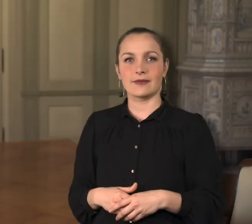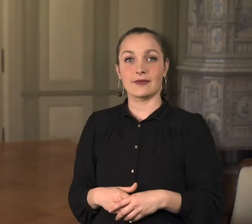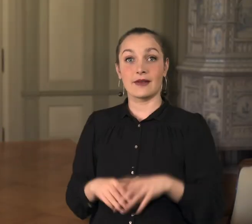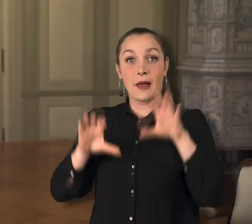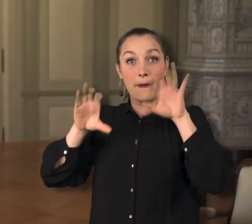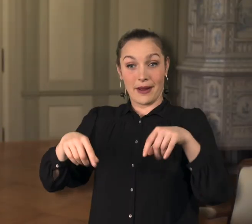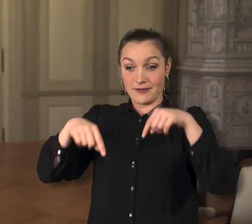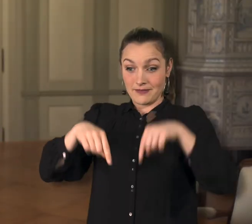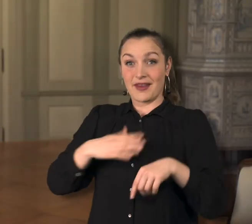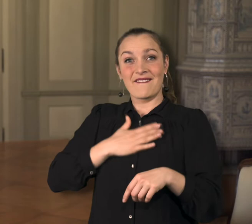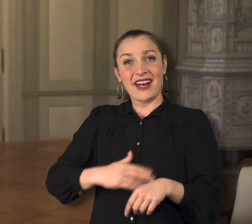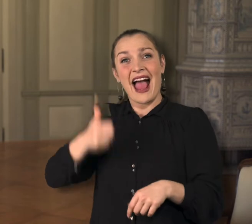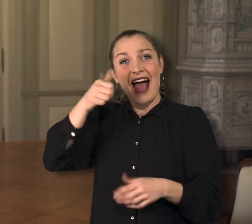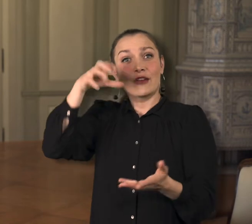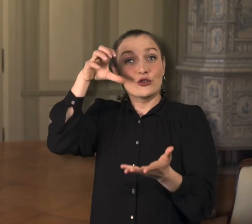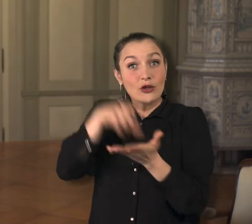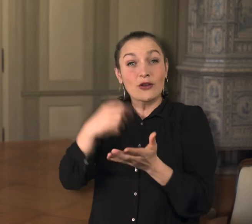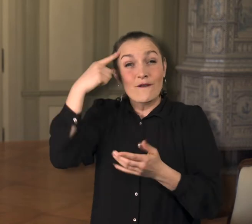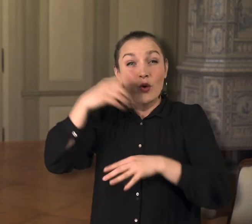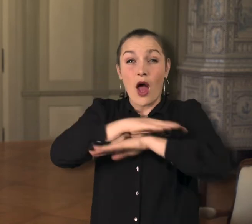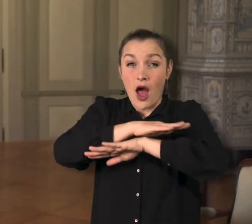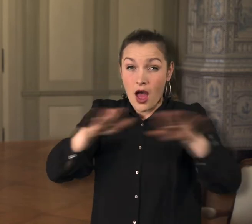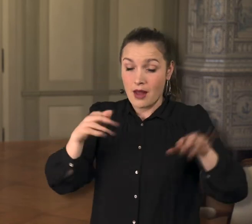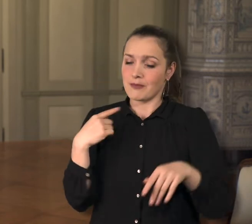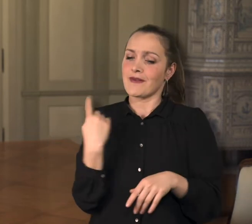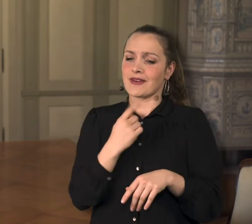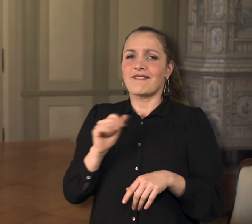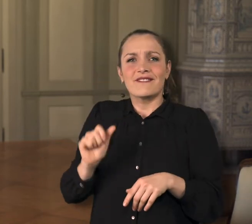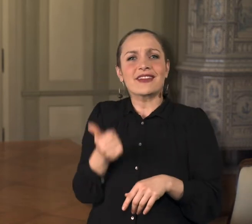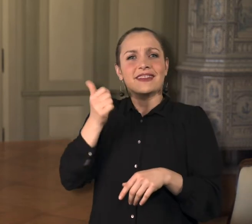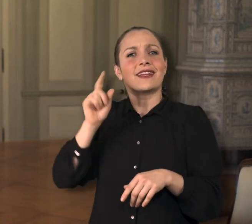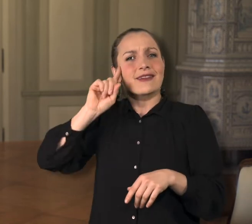Es ist uns wichtig, dass sich auch gehörlose und hörbehinderte Menschen in Bern wohl fühlen,